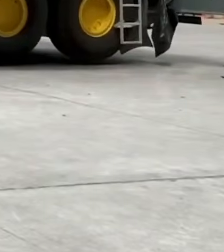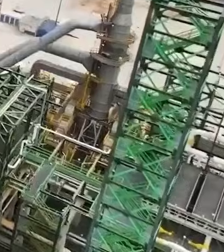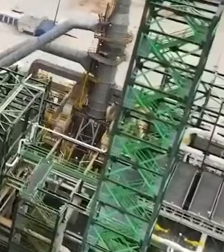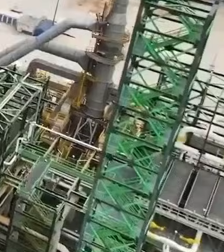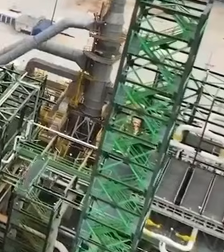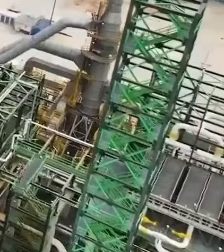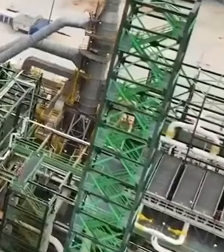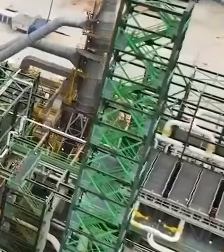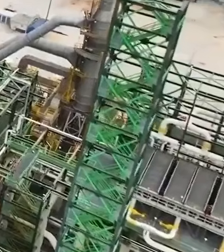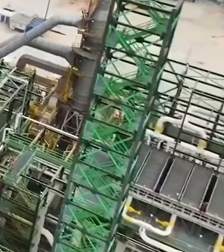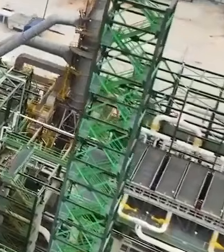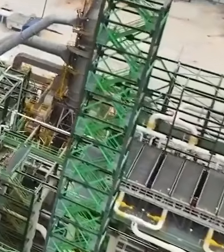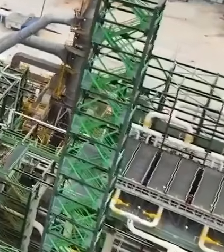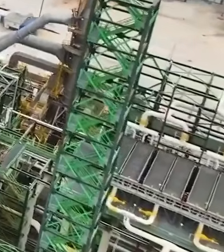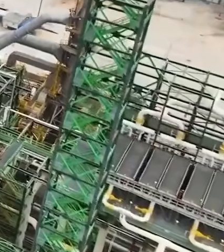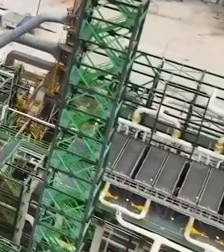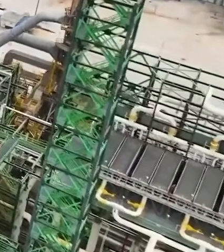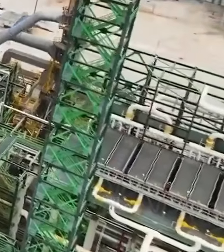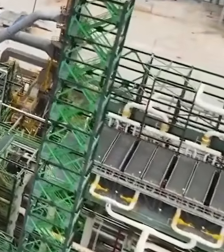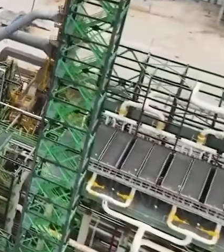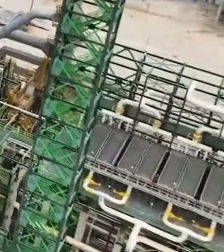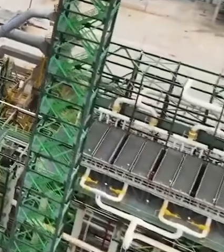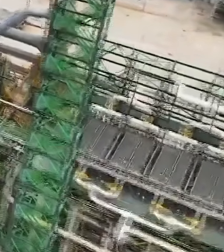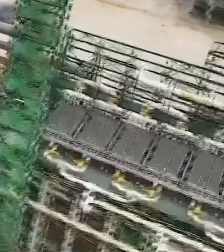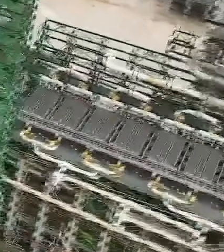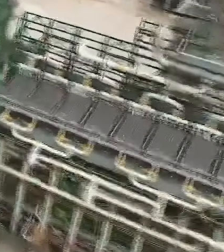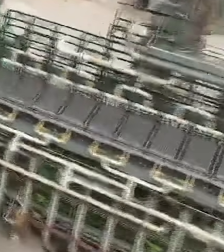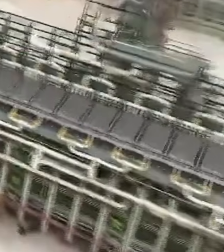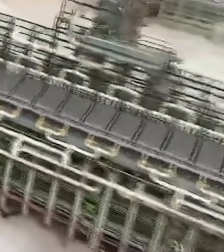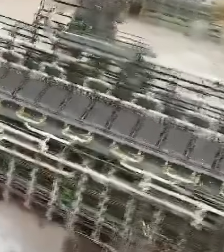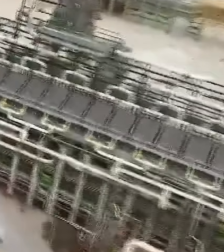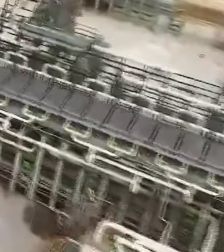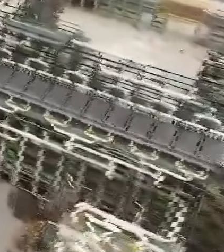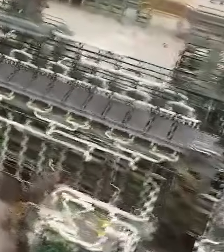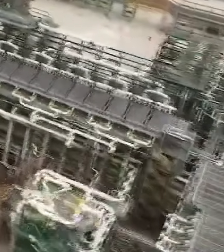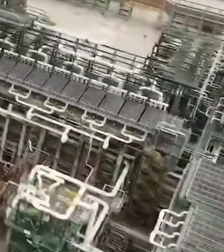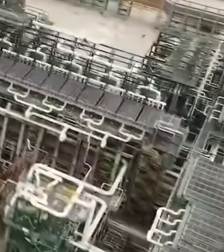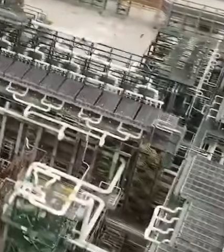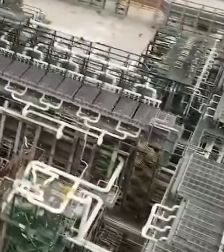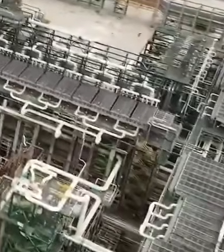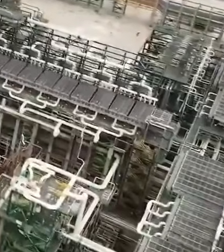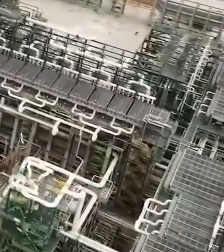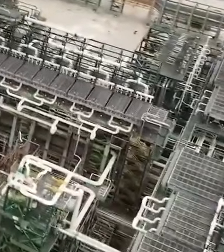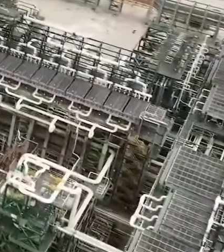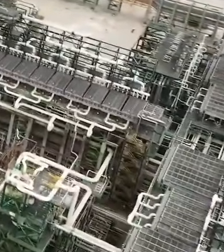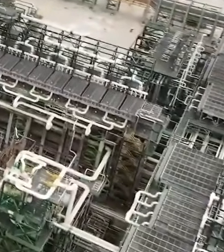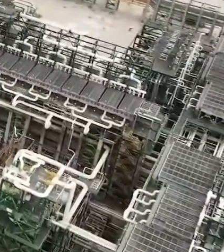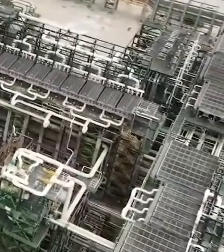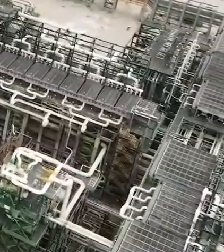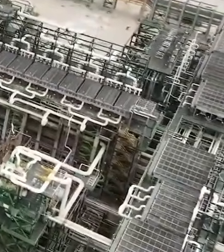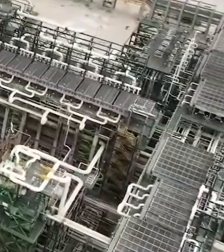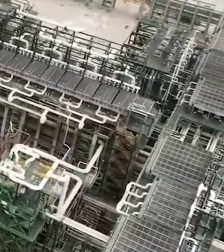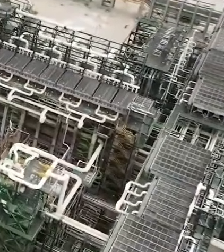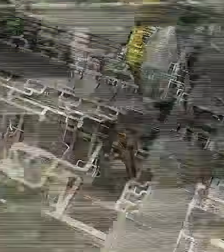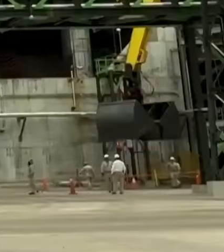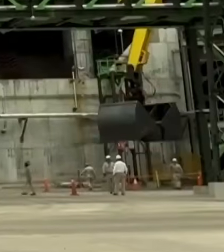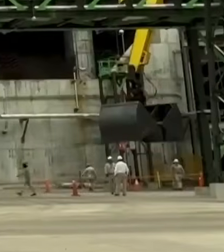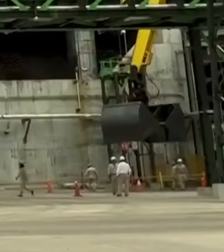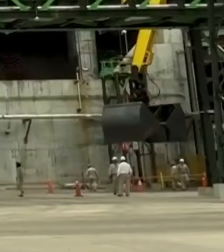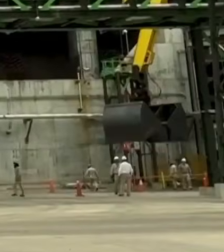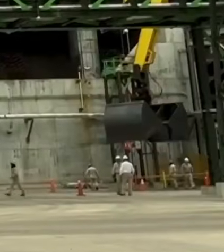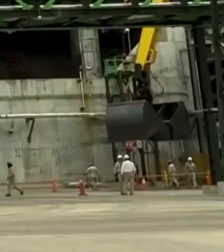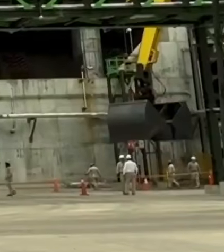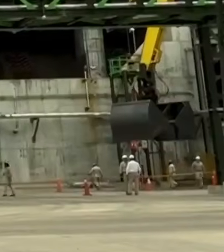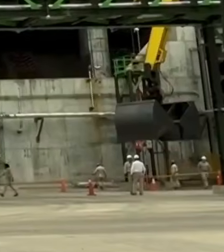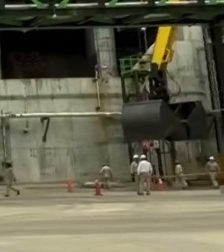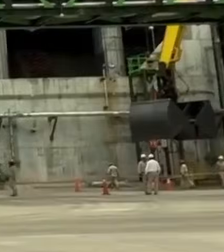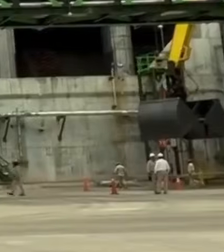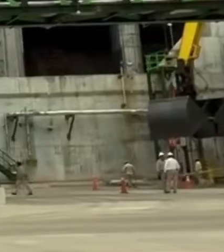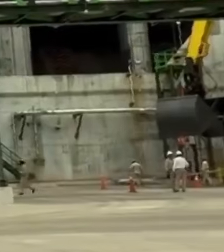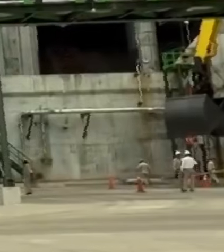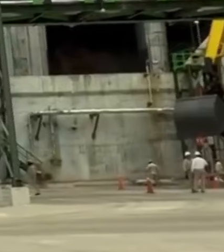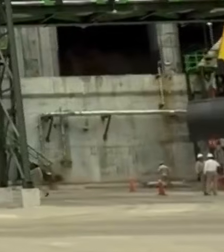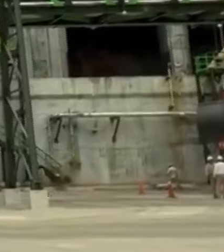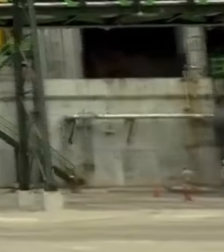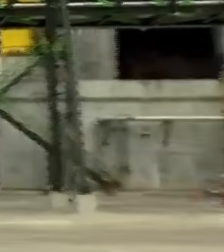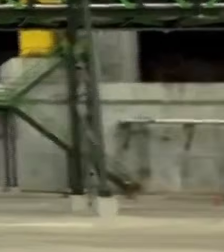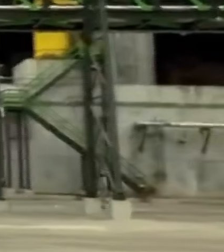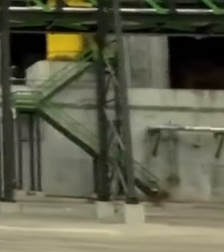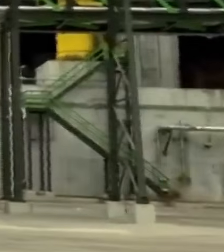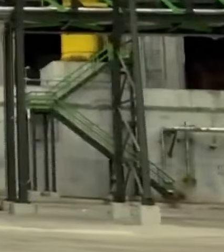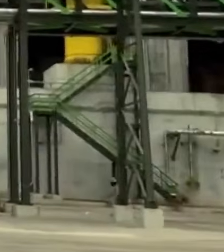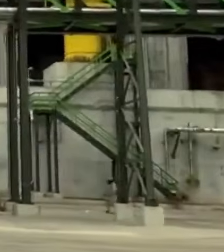resultados ahora tenemos la coquizadora que es la planta una de las plantas más importantes